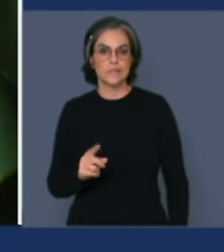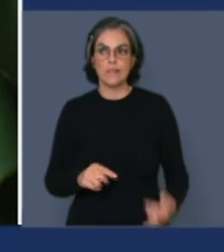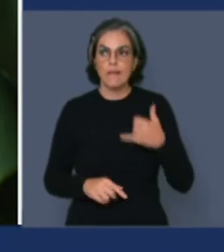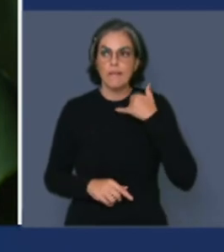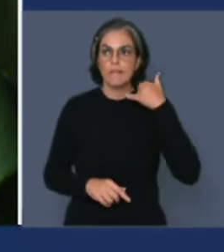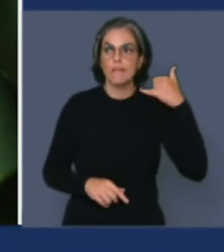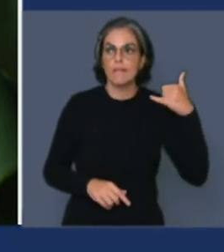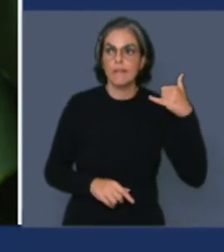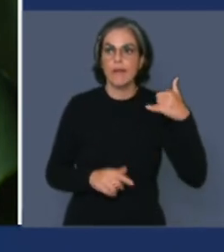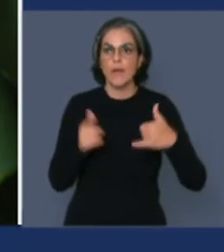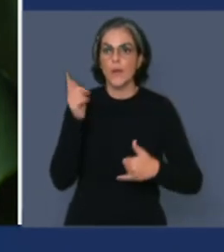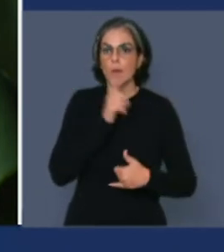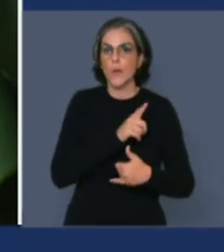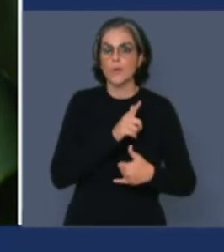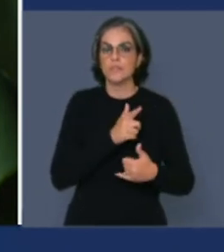PORTANTO, NOVAS TEMOS QUE BARRAR ESTE CRIME, CONTRA O